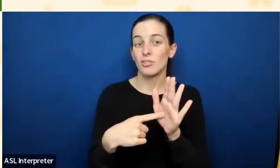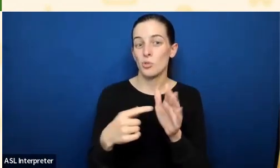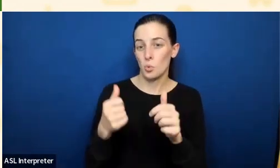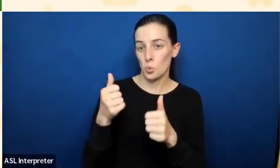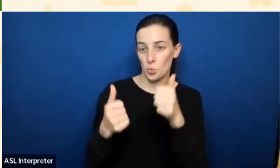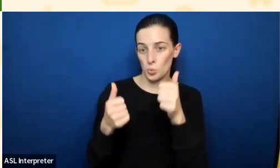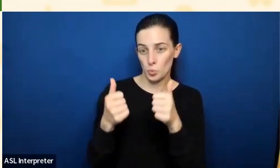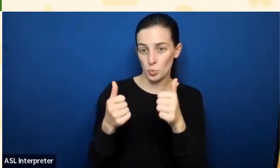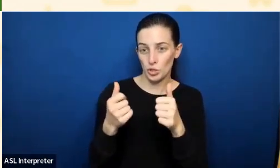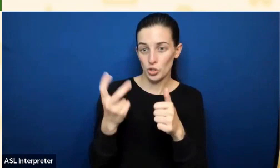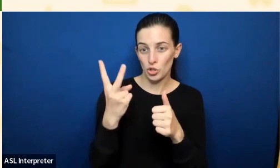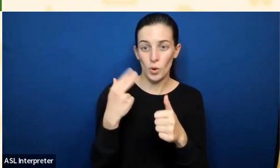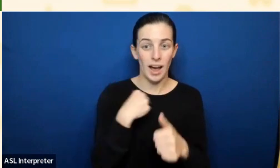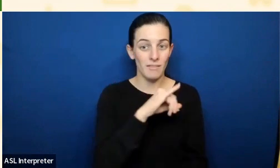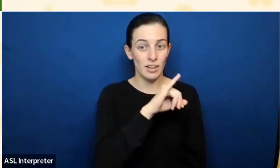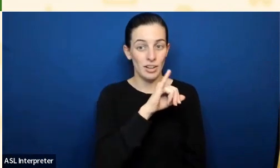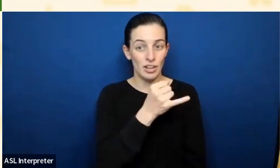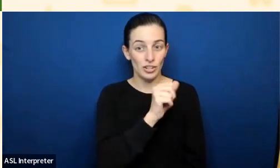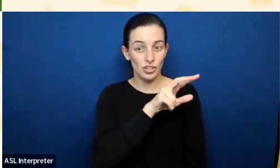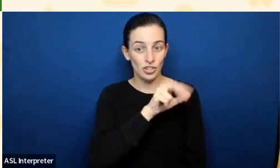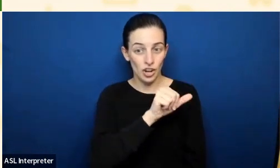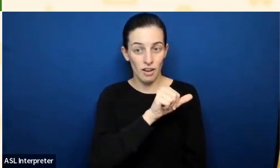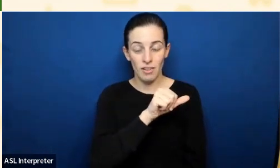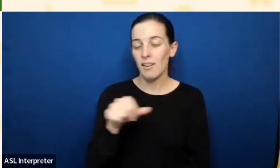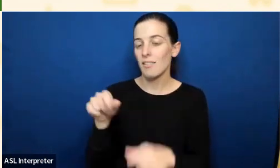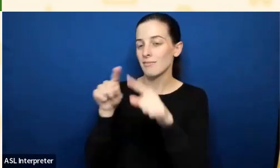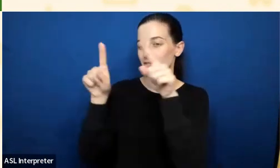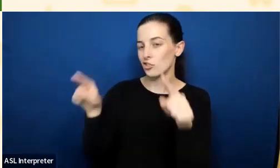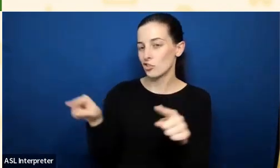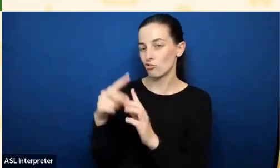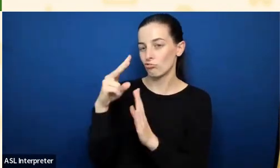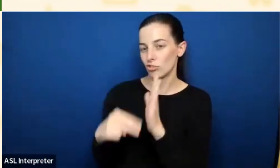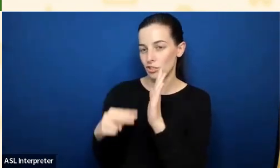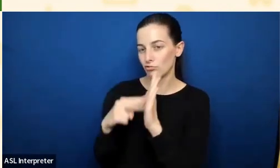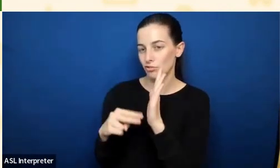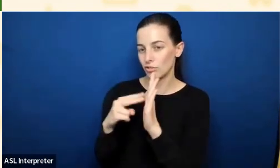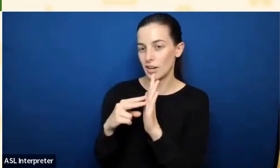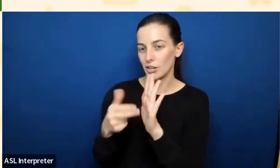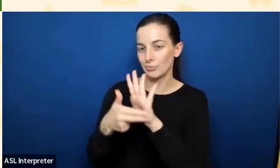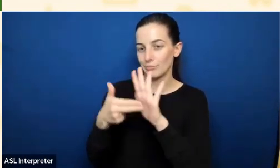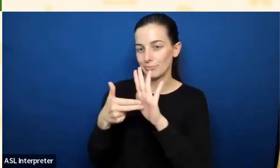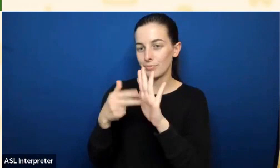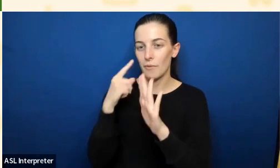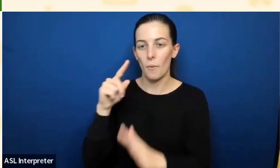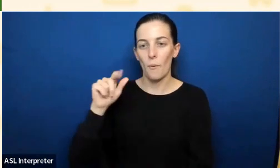a través de nuestros JavaScripts, y luego a través de un atributo de lector de pantalla usando ARI-pressed.